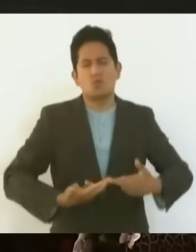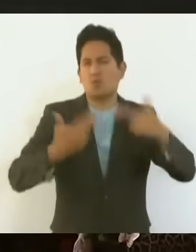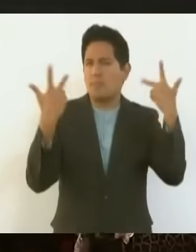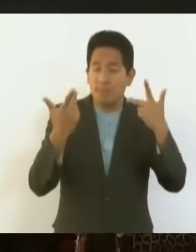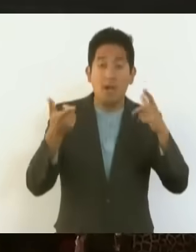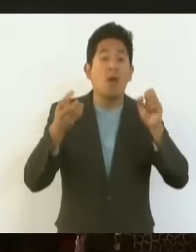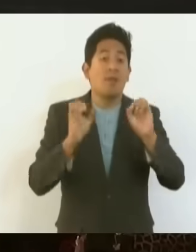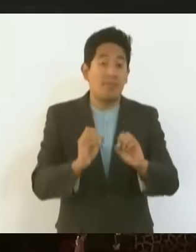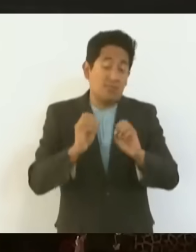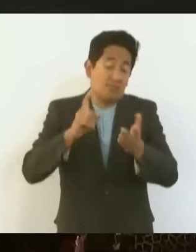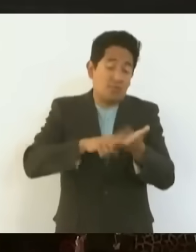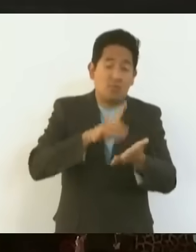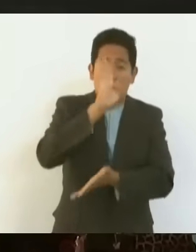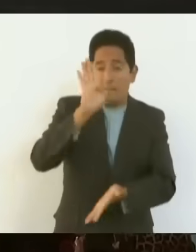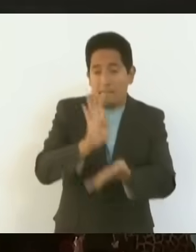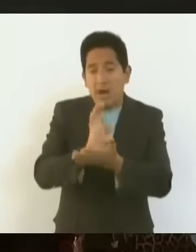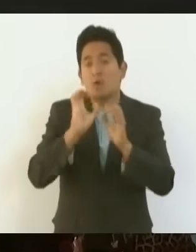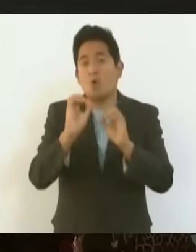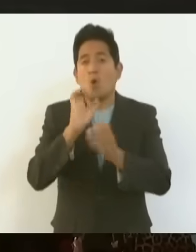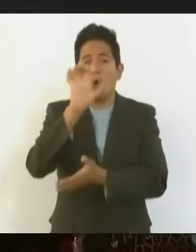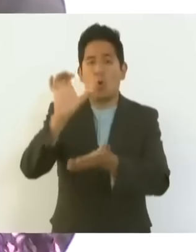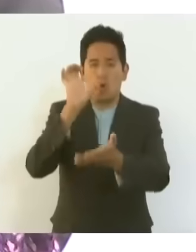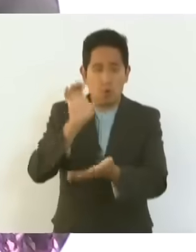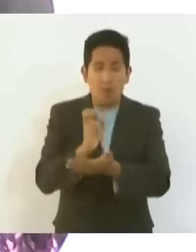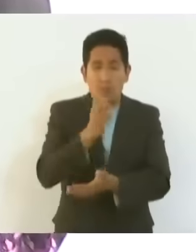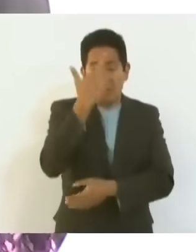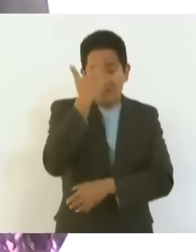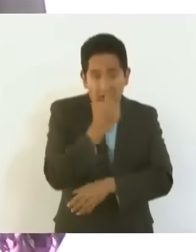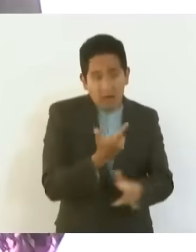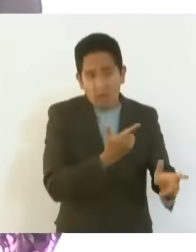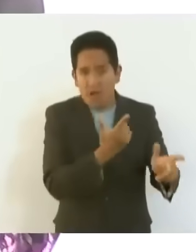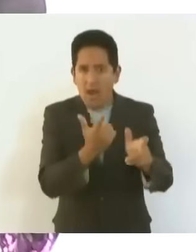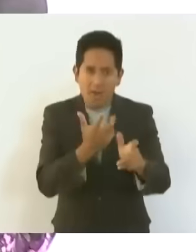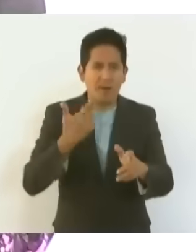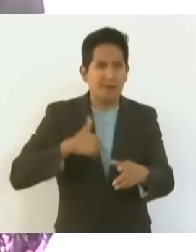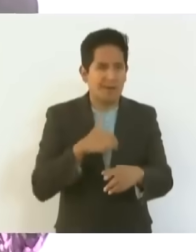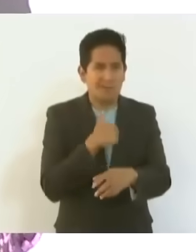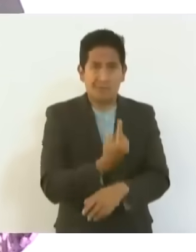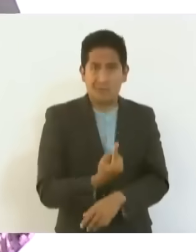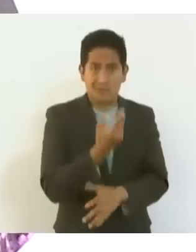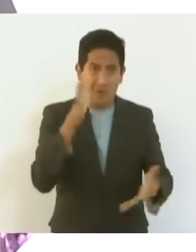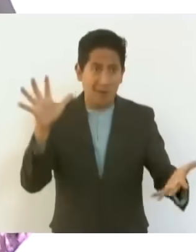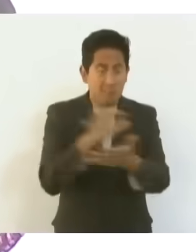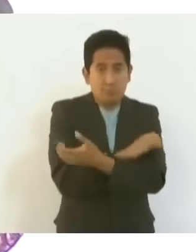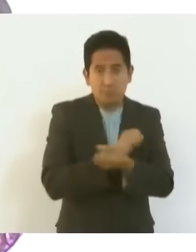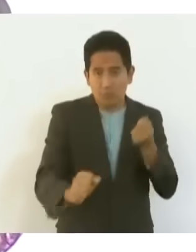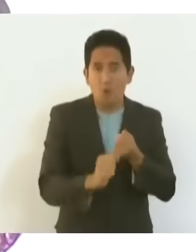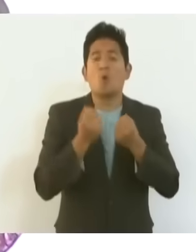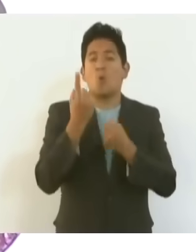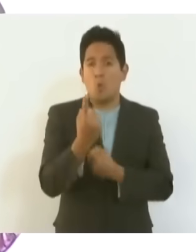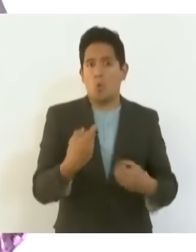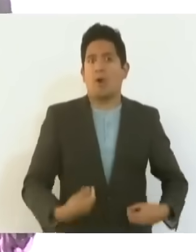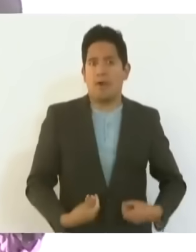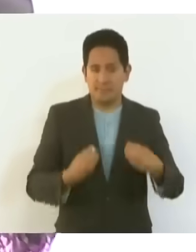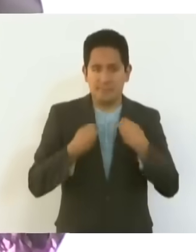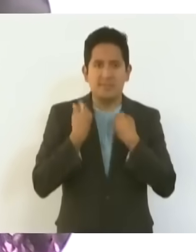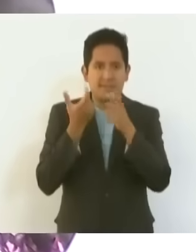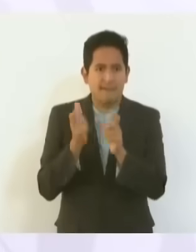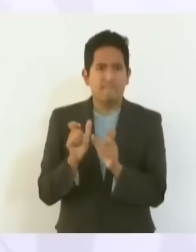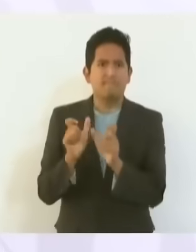Por eso cada arma que se destruye salva una vida, se protege una familia y se protege